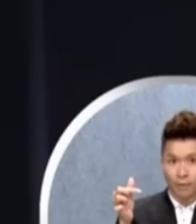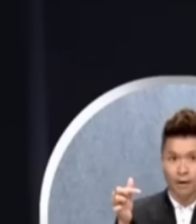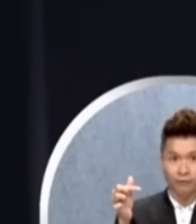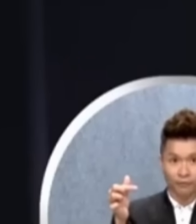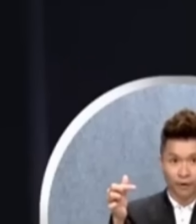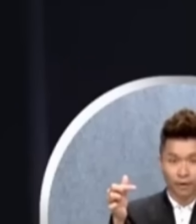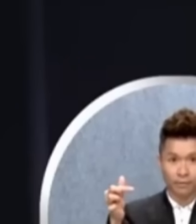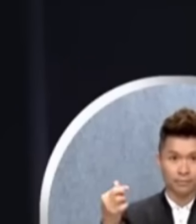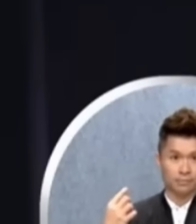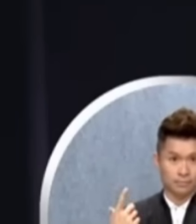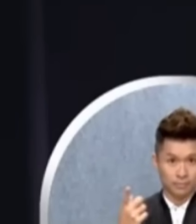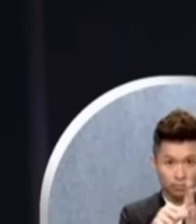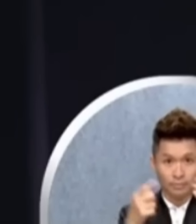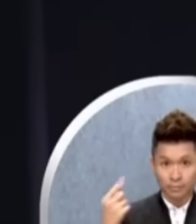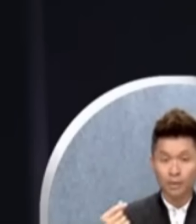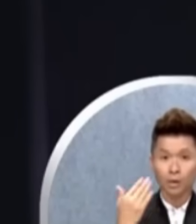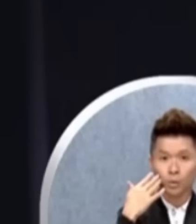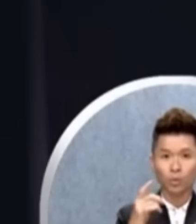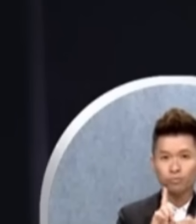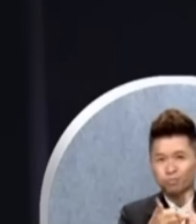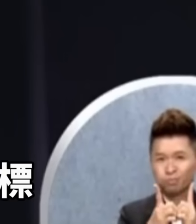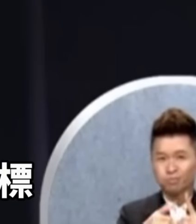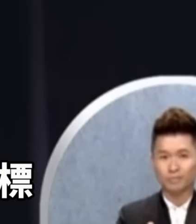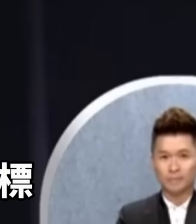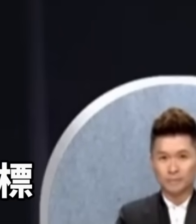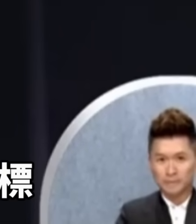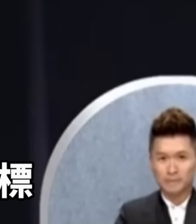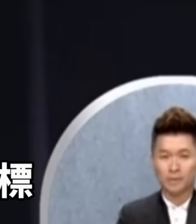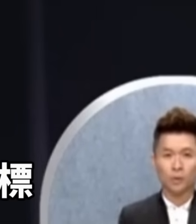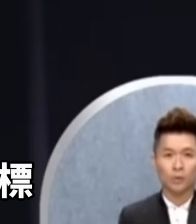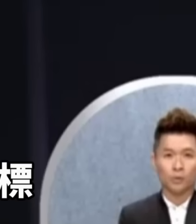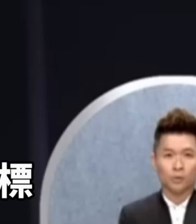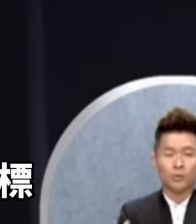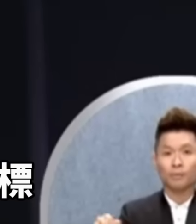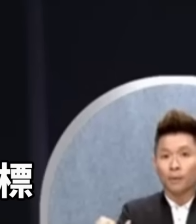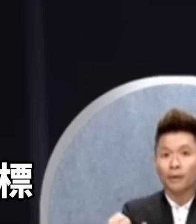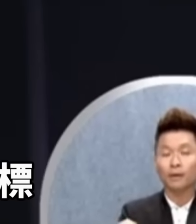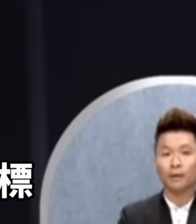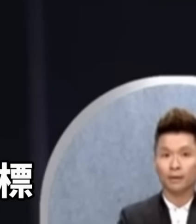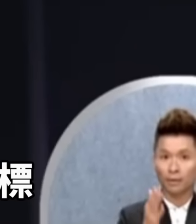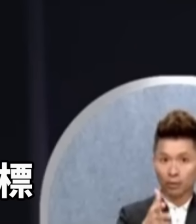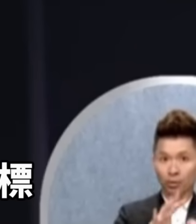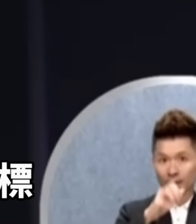當你用仇恨為出發點 以鬥爭為手段 以消滅國民黨為目標